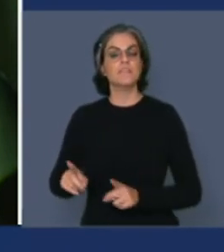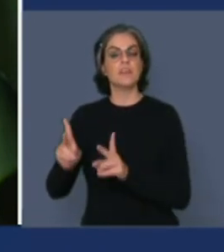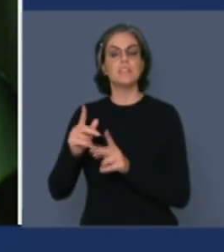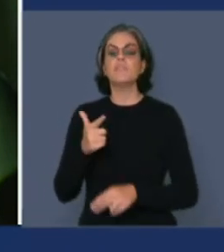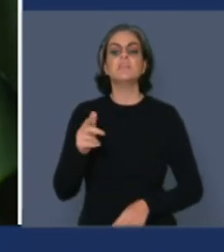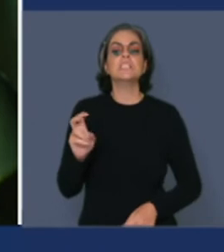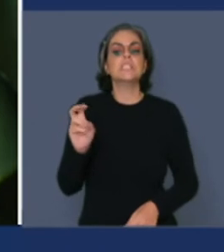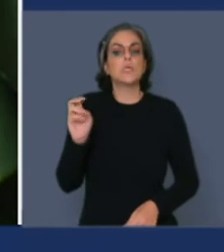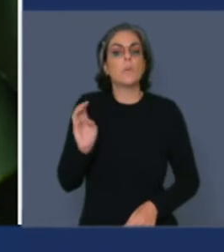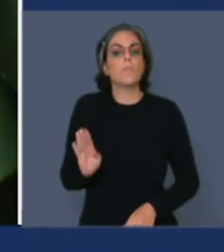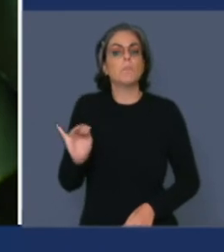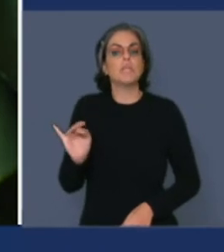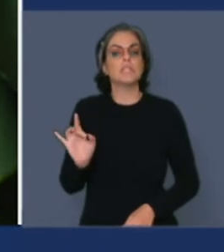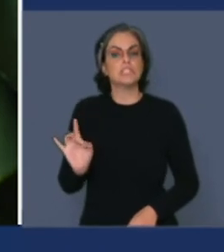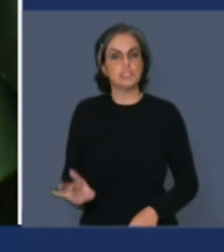ARRECADAR 25 BILHÕES APENAS. AGORA, QUERO FALAR COM